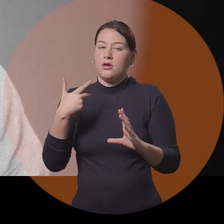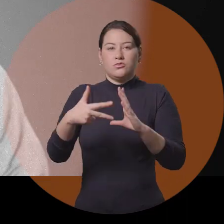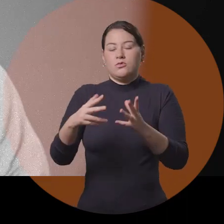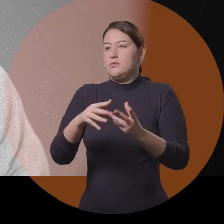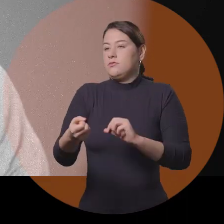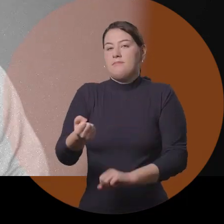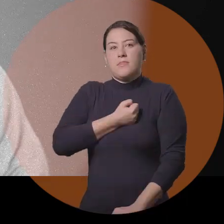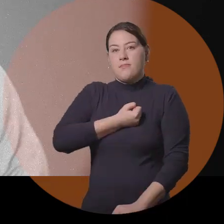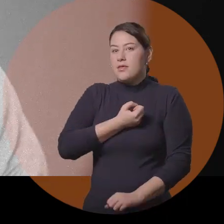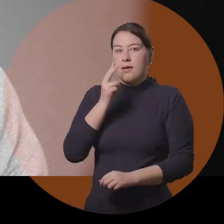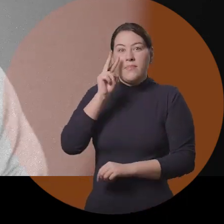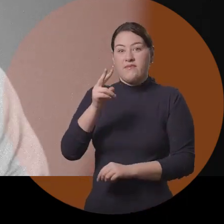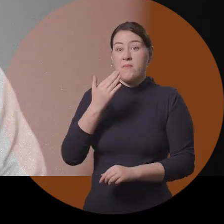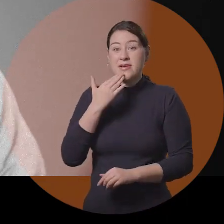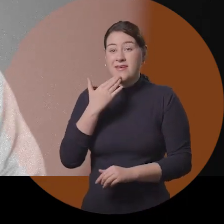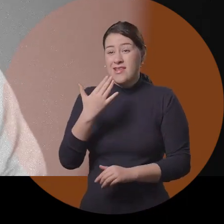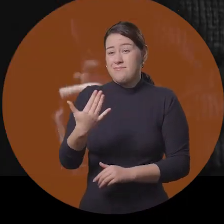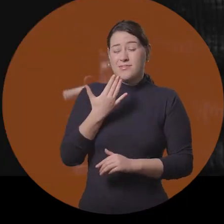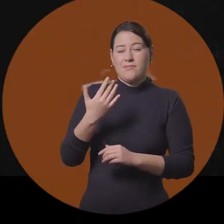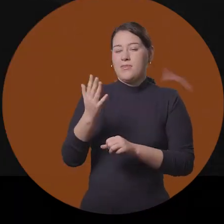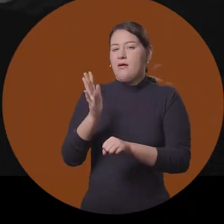Porque me veo a mí mismo, entonces verme a mí mismo me mata Permiso.